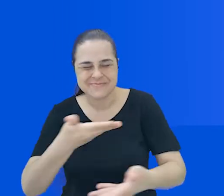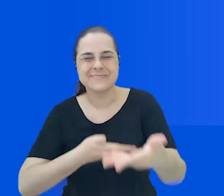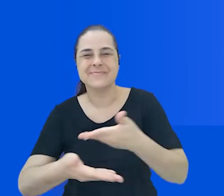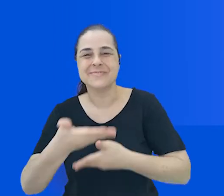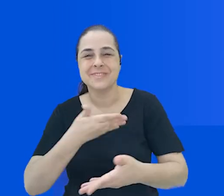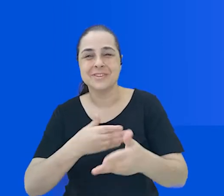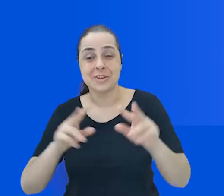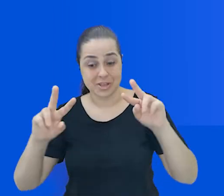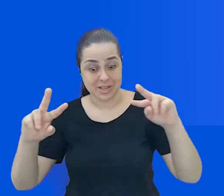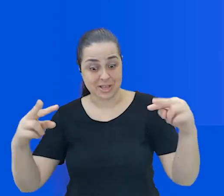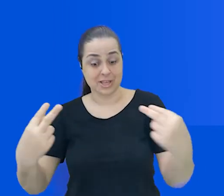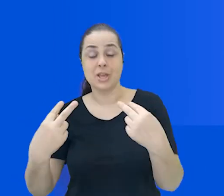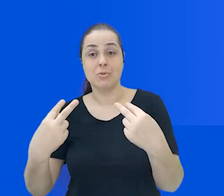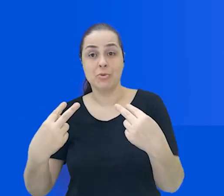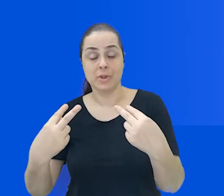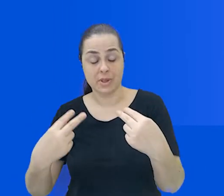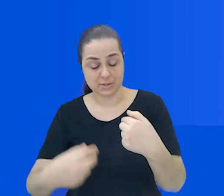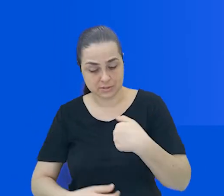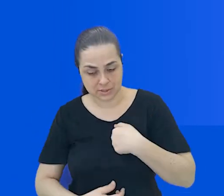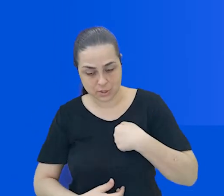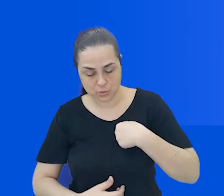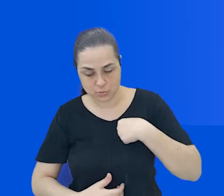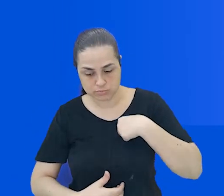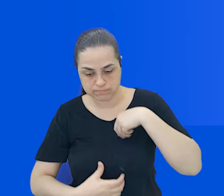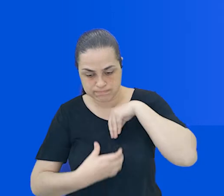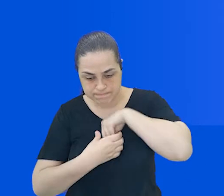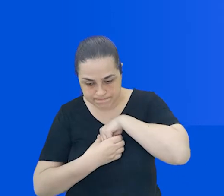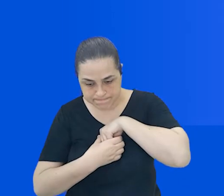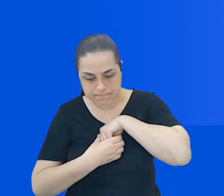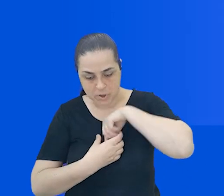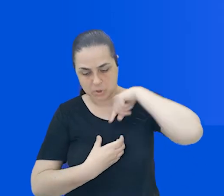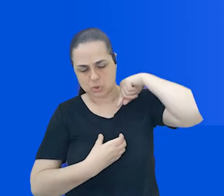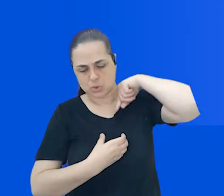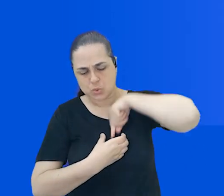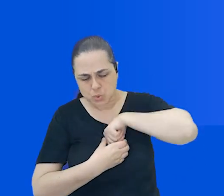e reconhece na gente algo que pode ser que esteja acontecendo com o(a) outro(a),